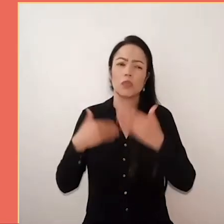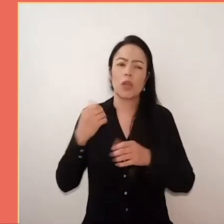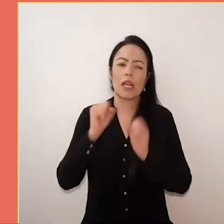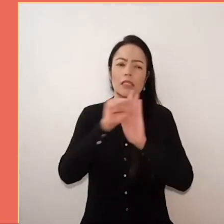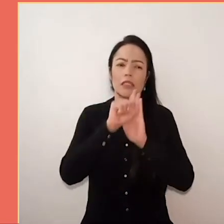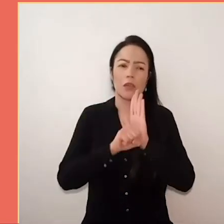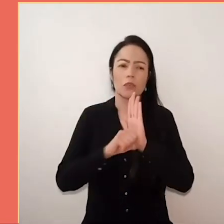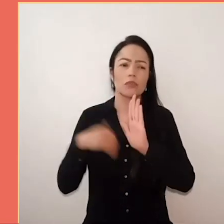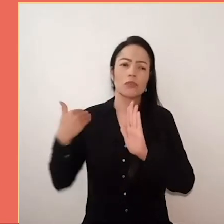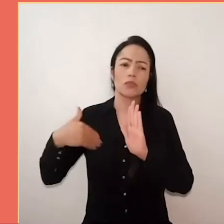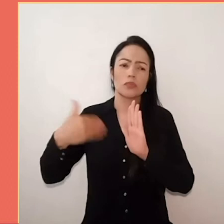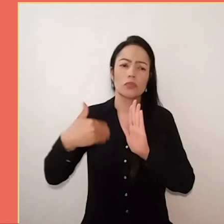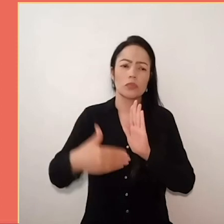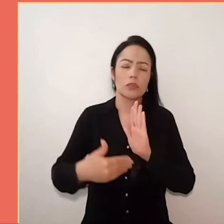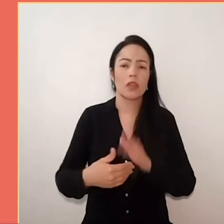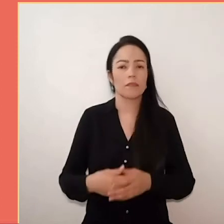é porque tem valor.